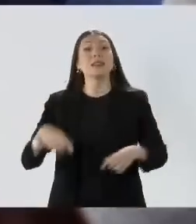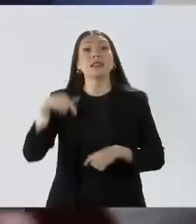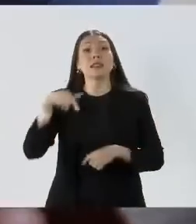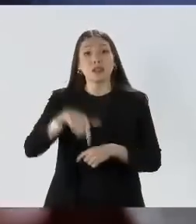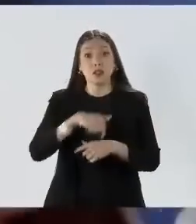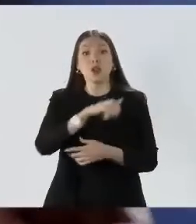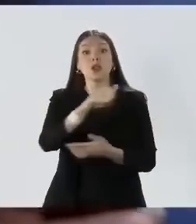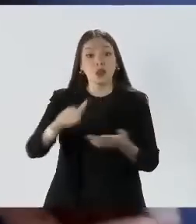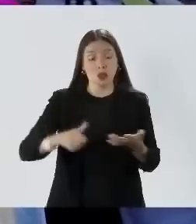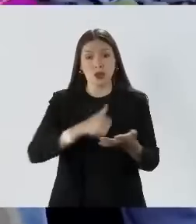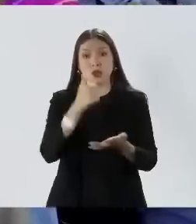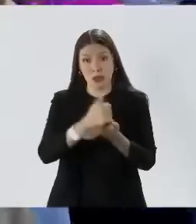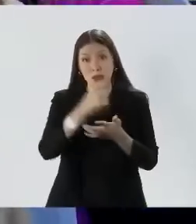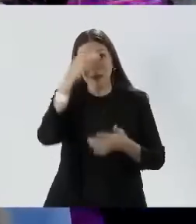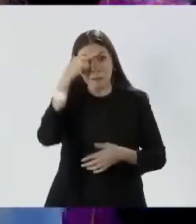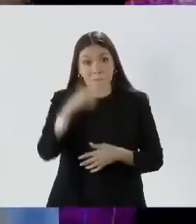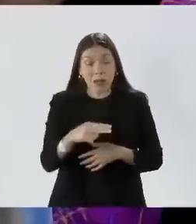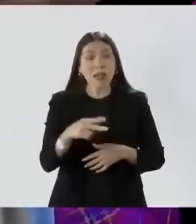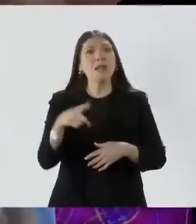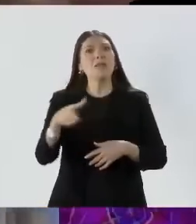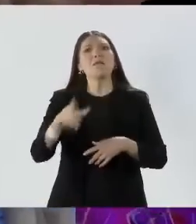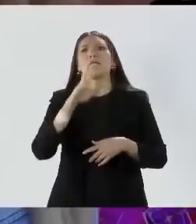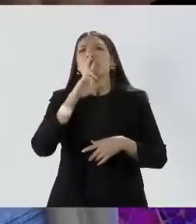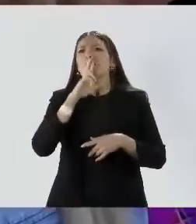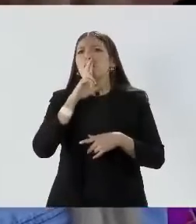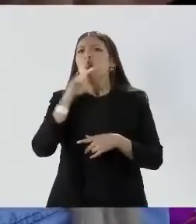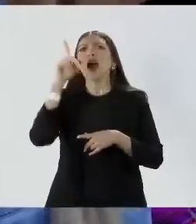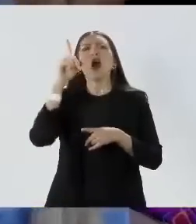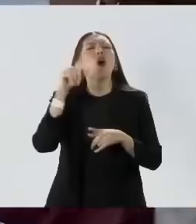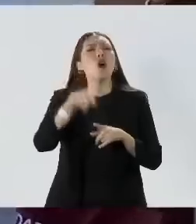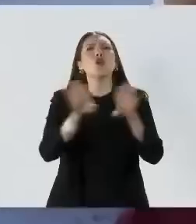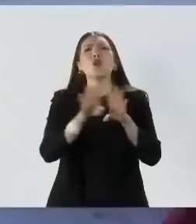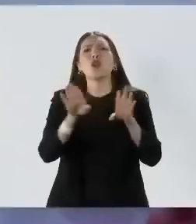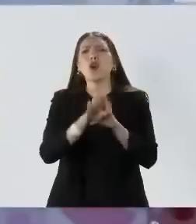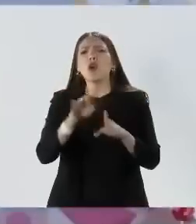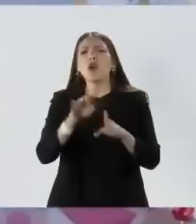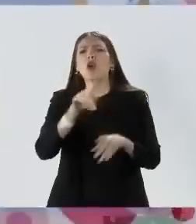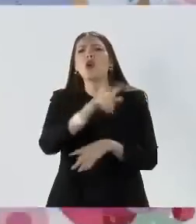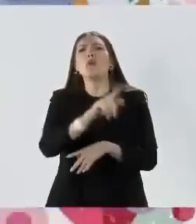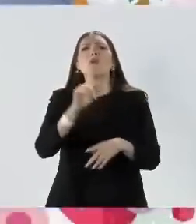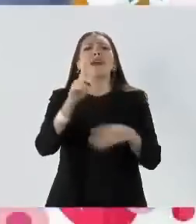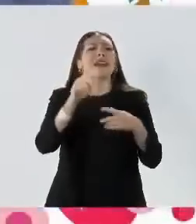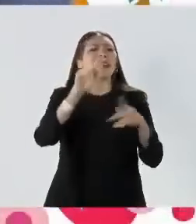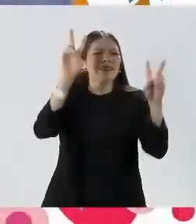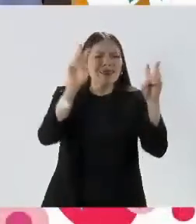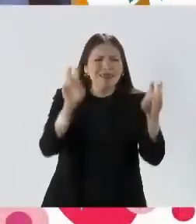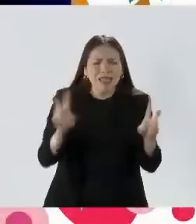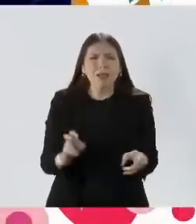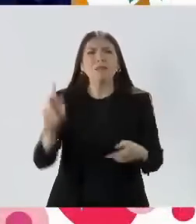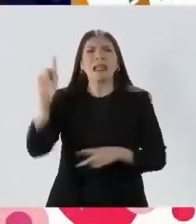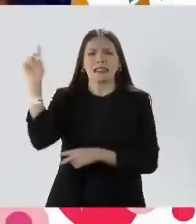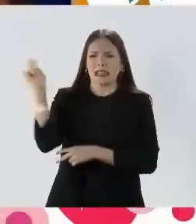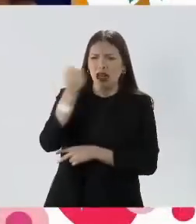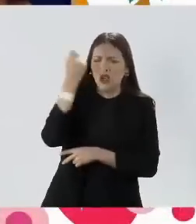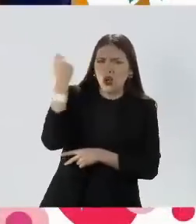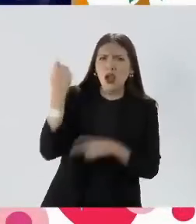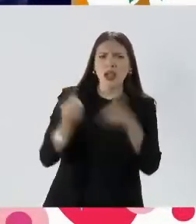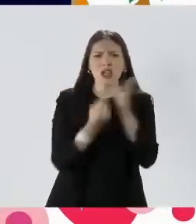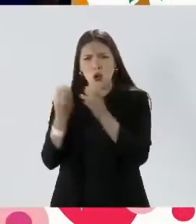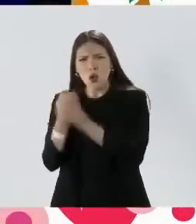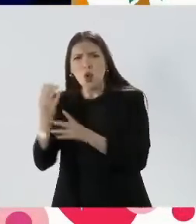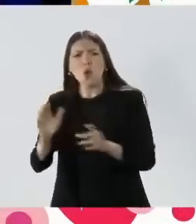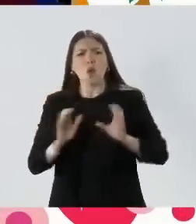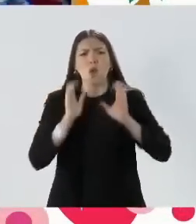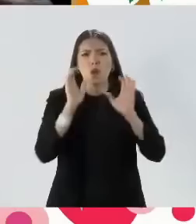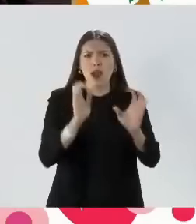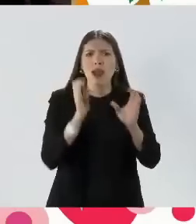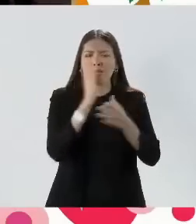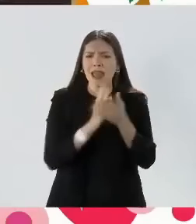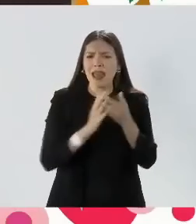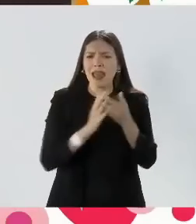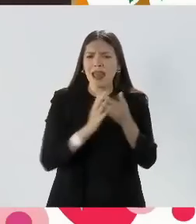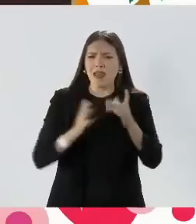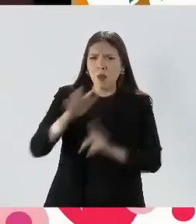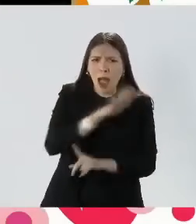temas de innovación digital movilidad sustentable cuidado al medio ambiente recuperación del espacio